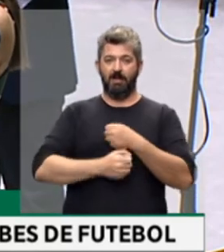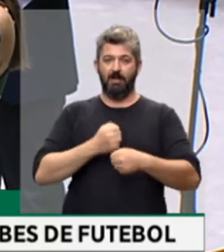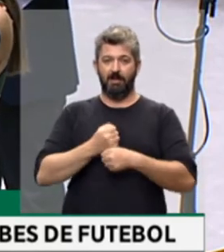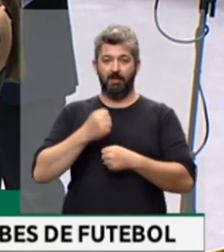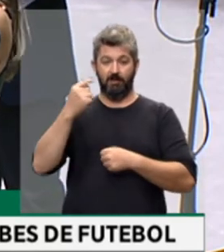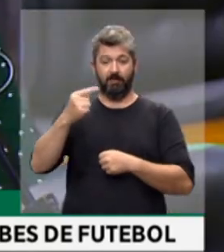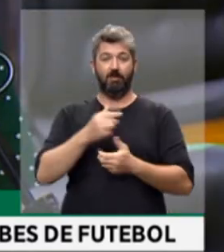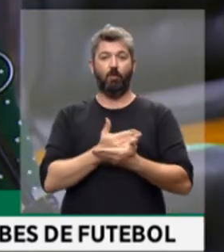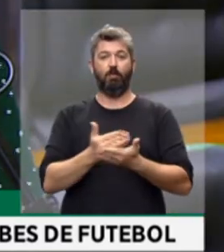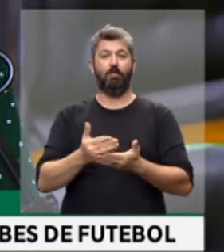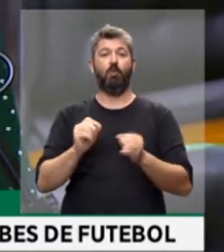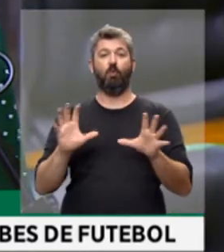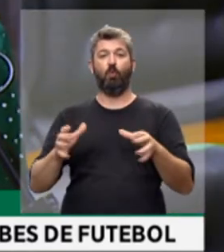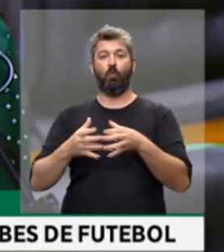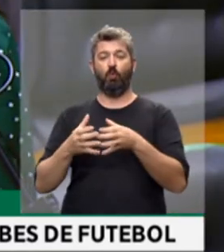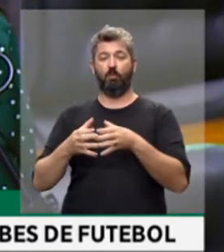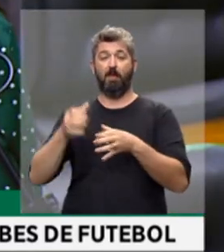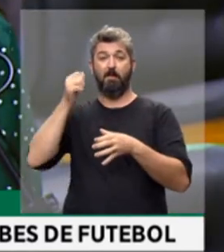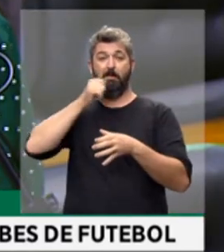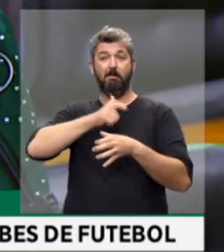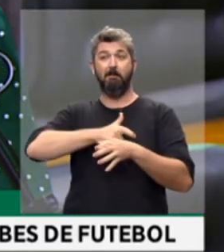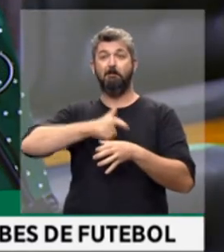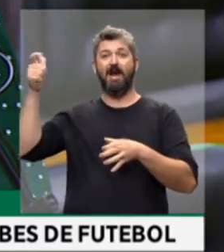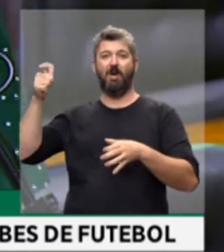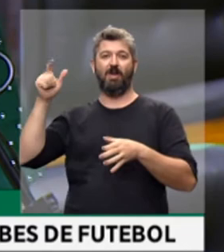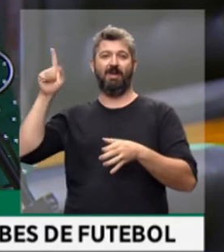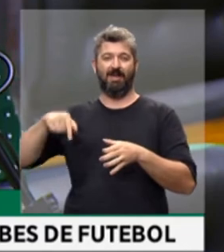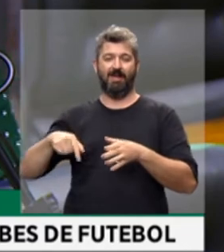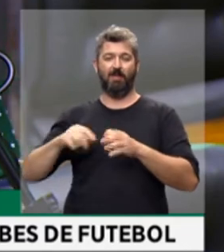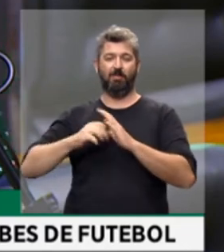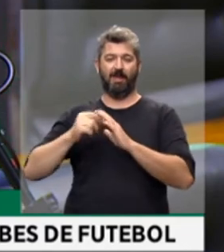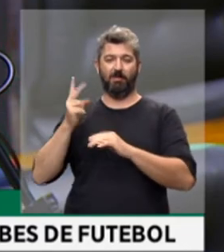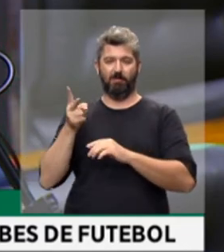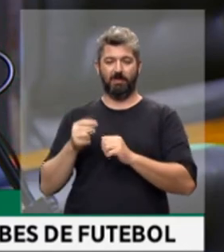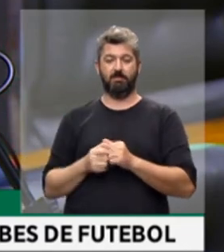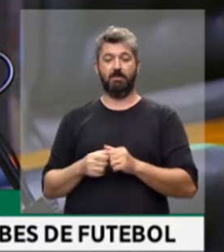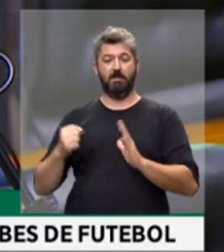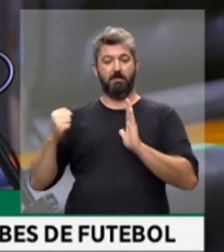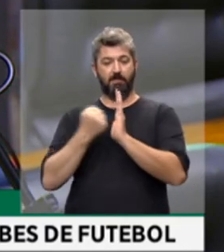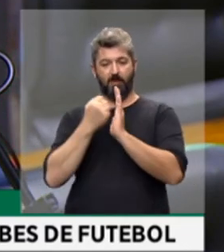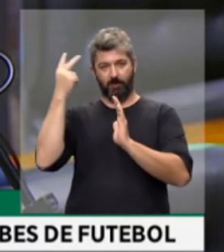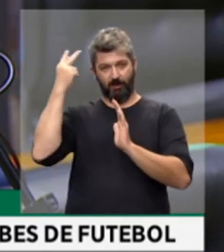TAREFA, UMA NOVA FASE QUE PARA NÓS, DO PARTIDO SOCIALISMO E LIBERDADE NOS DÁ MUITO ORGULHO, PORQUE SEM DÚVIDA